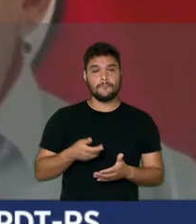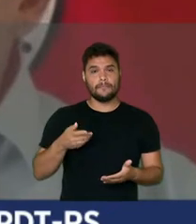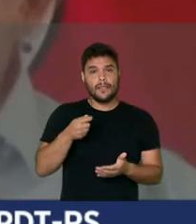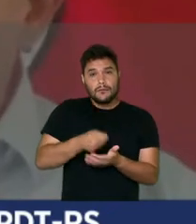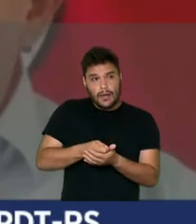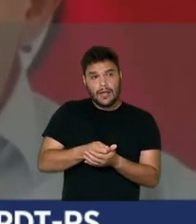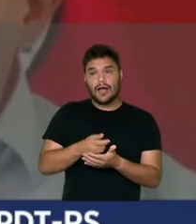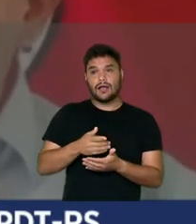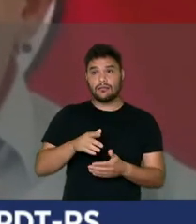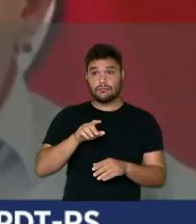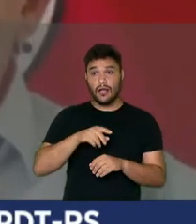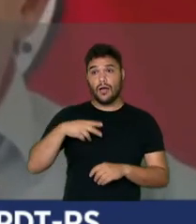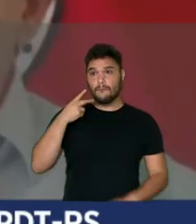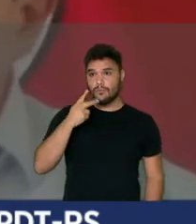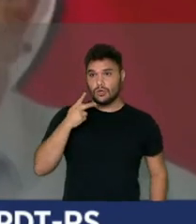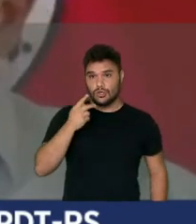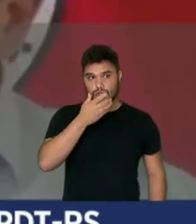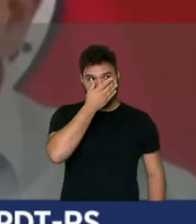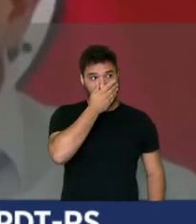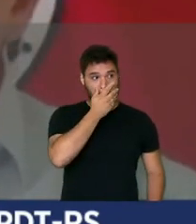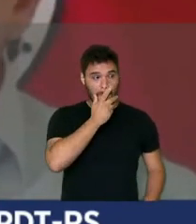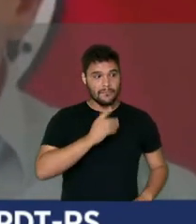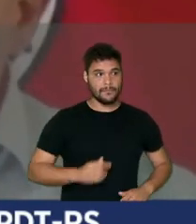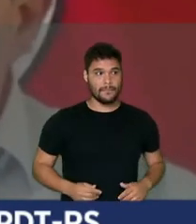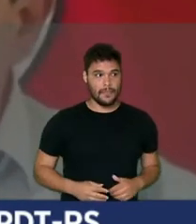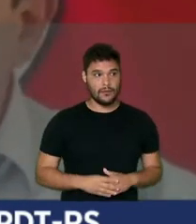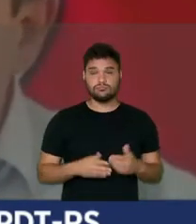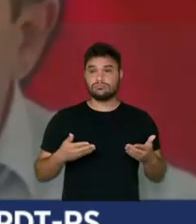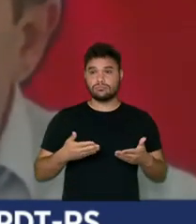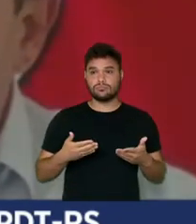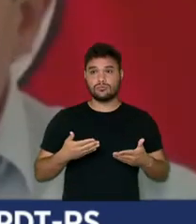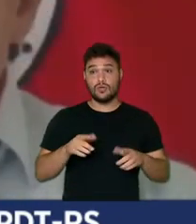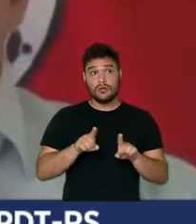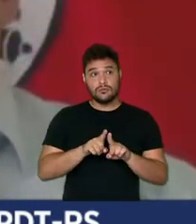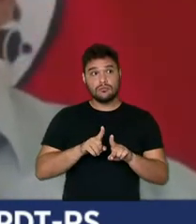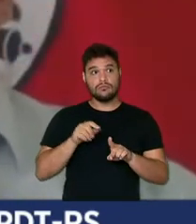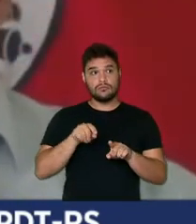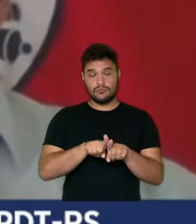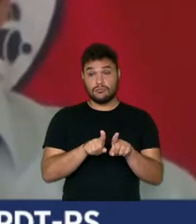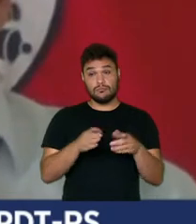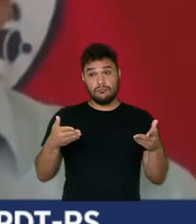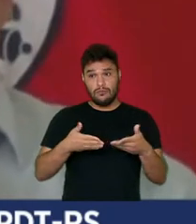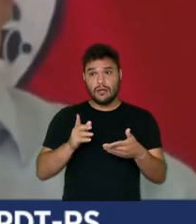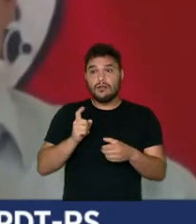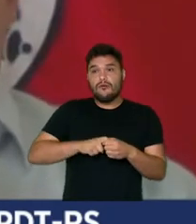ISSO. VAI PAGAR A CONTA NA POLÍTICA, VAI PAGAR A CONTA. O POVO NÃO É BOBO, SE NÃ O... DEVOLVE DE MADRUGADA,